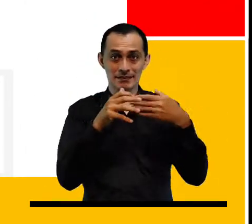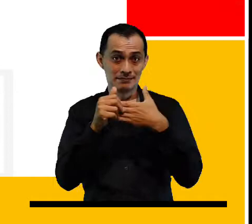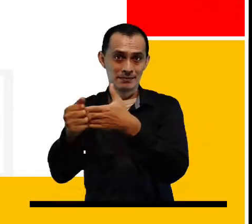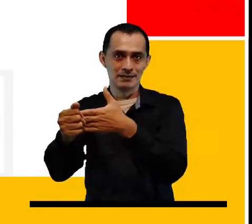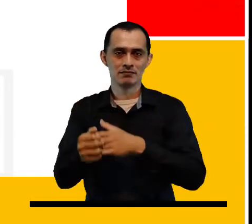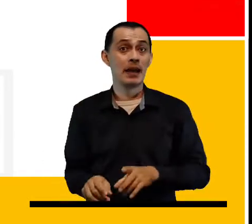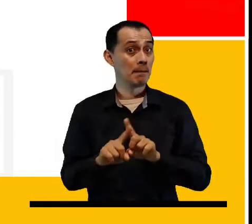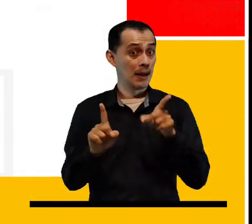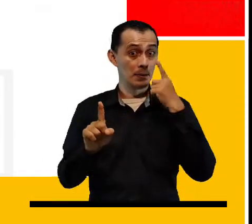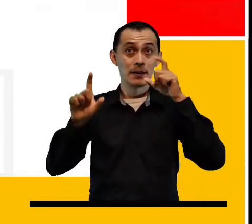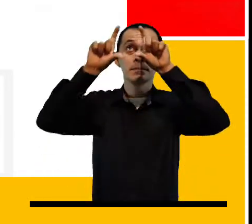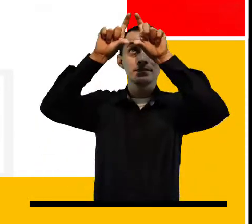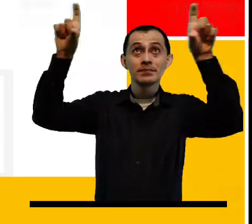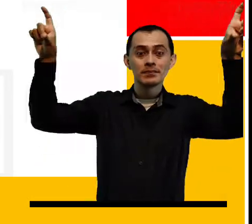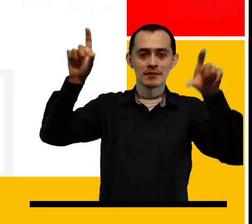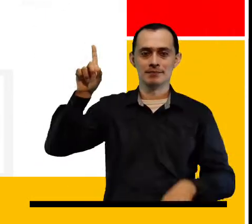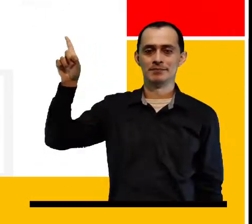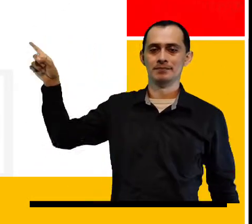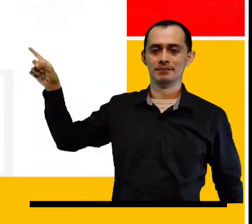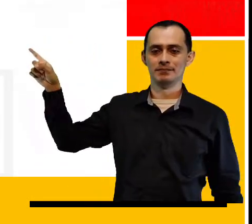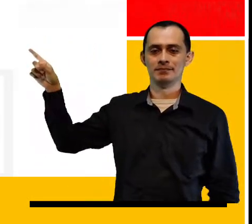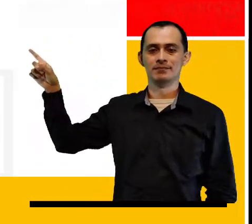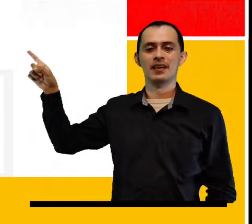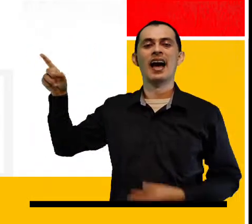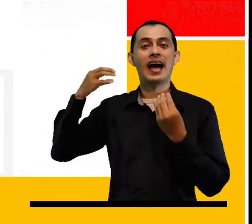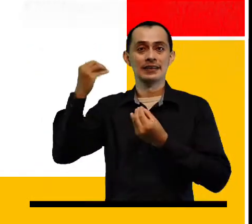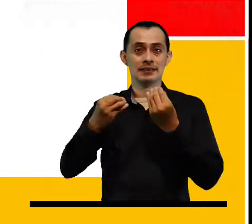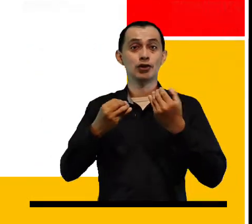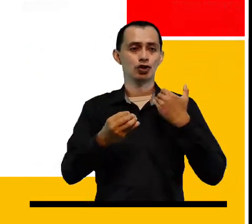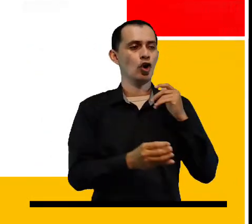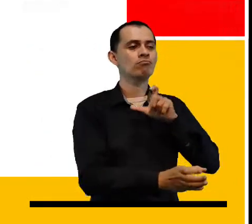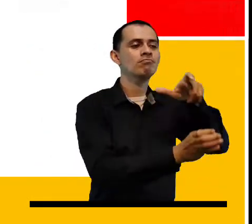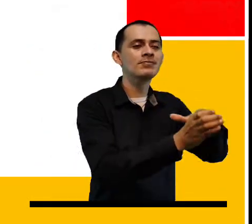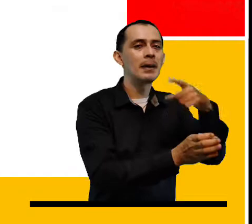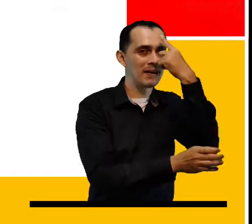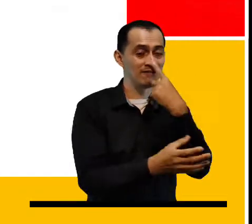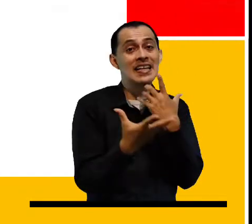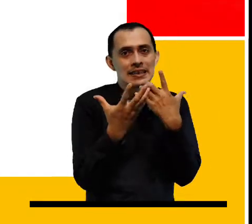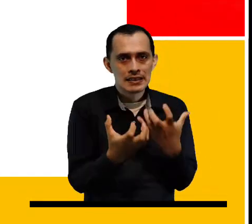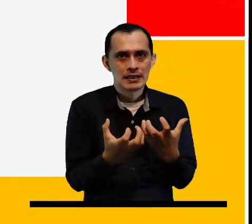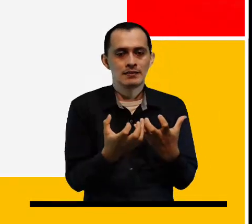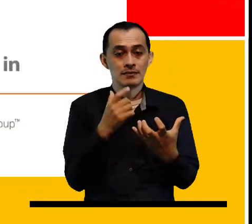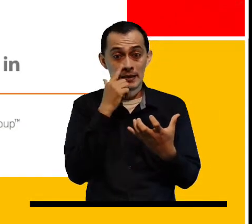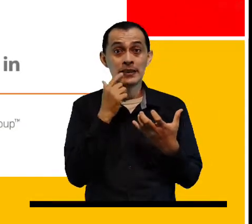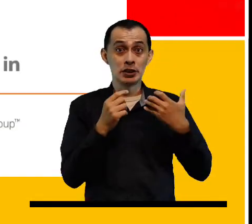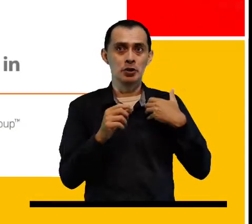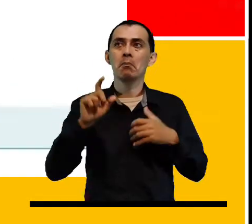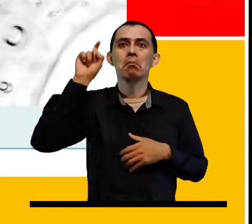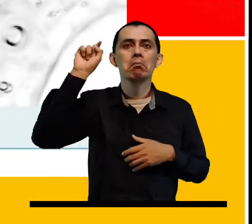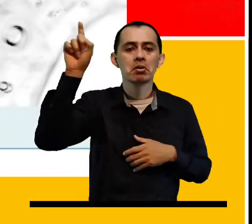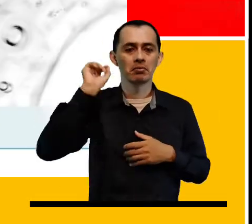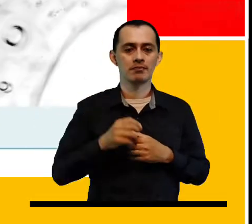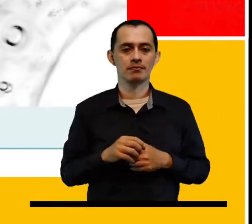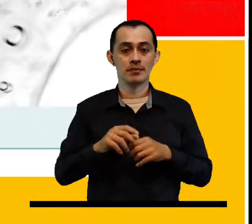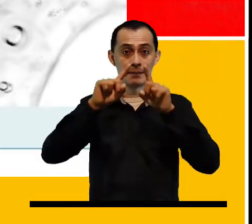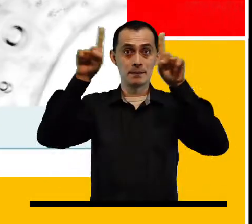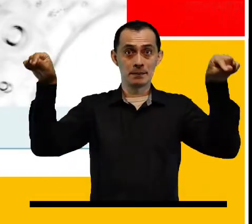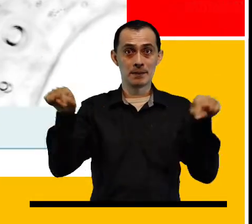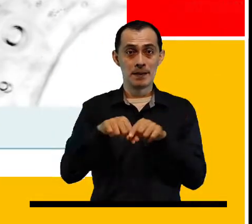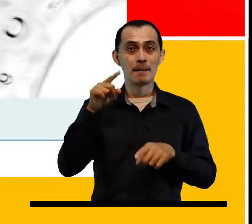de crear una cuenta; si ustedes ingresan en esa parte, les va a preguntar una información